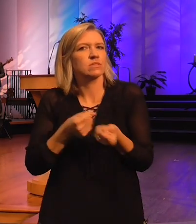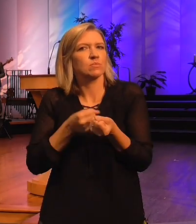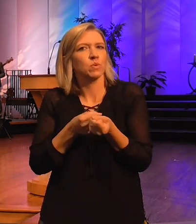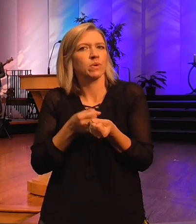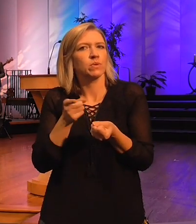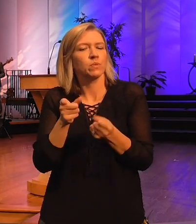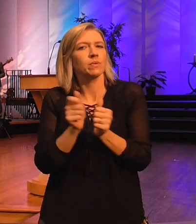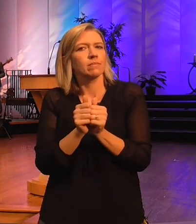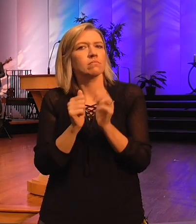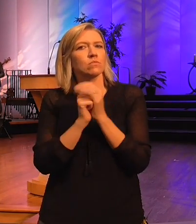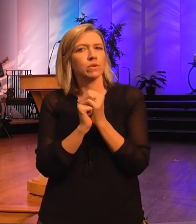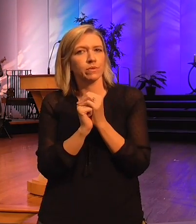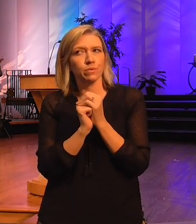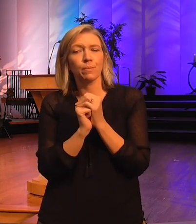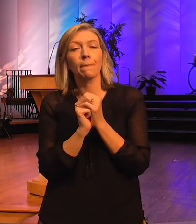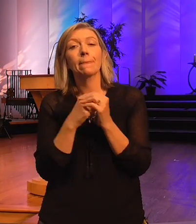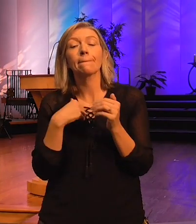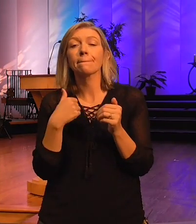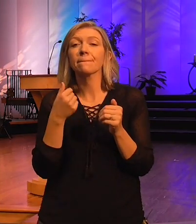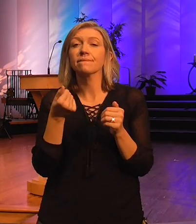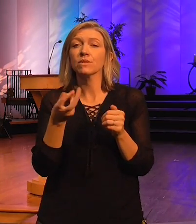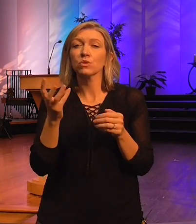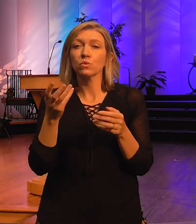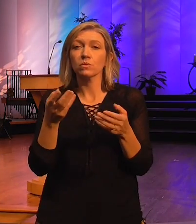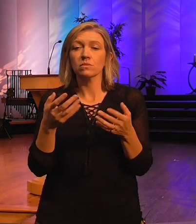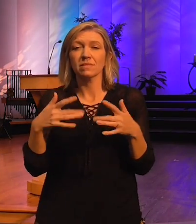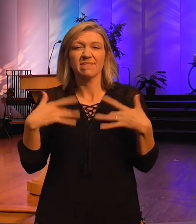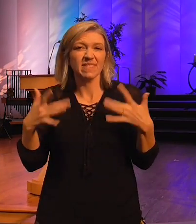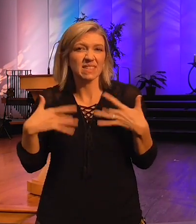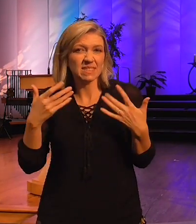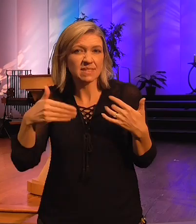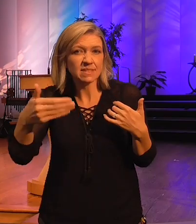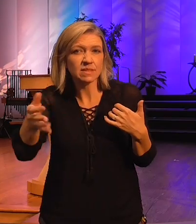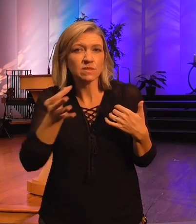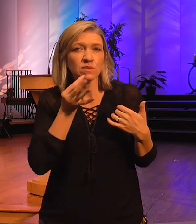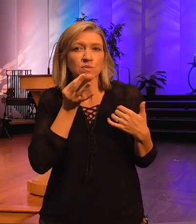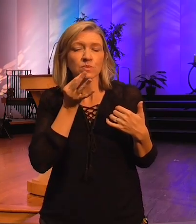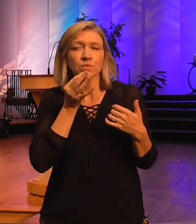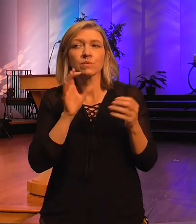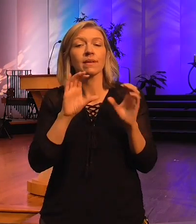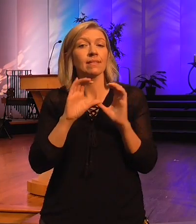. Tenemos algunas cosas próximas que queremos que sepas. Tenemos clases esta semana. Es tu